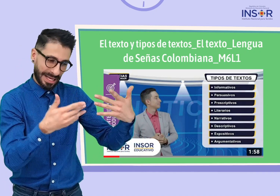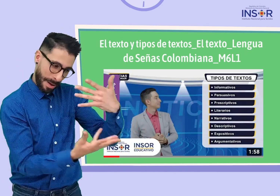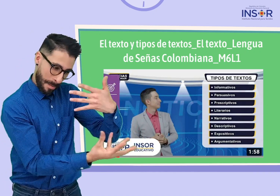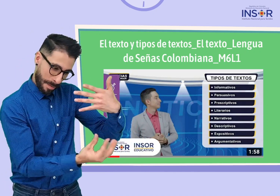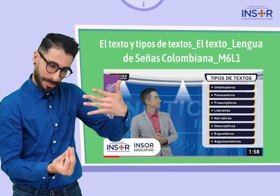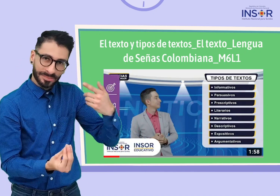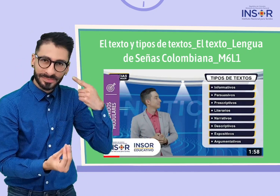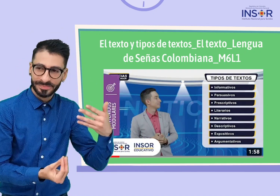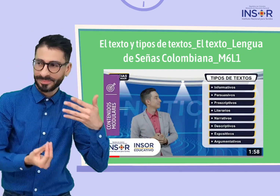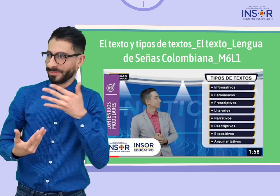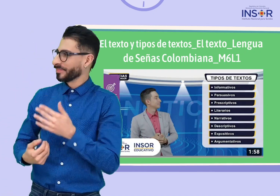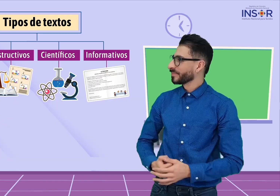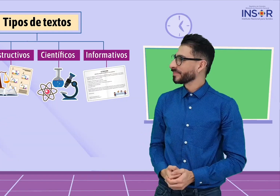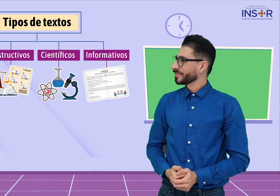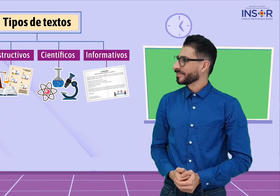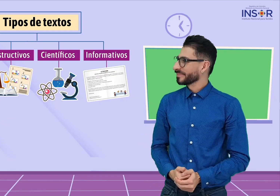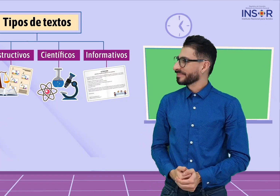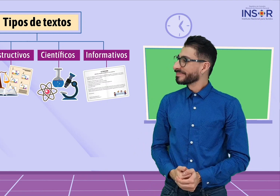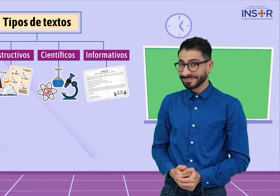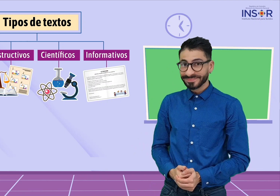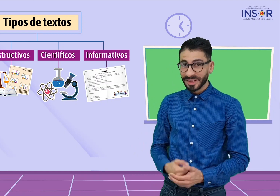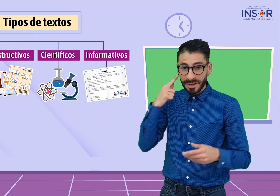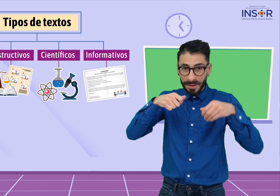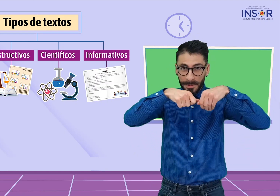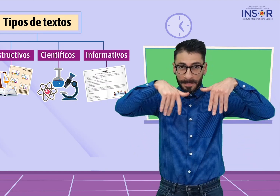Estos son los tipos de texto.